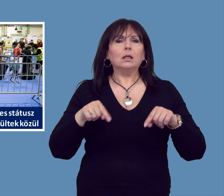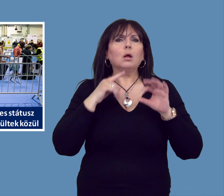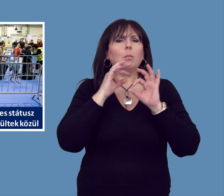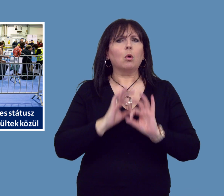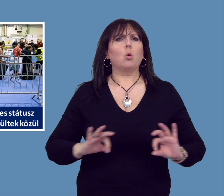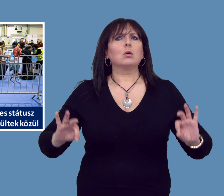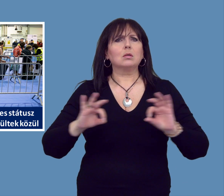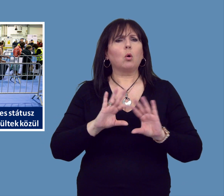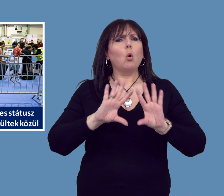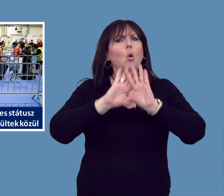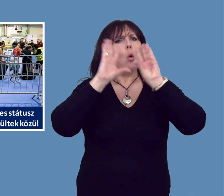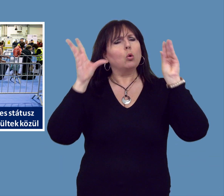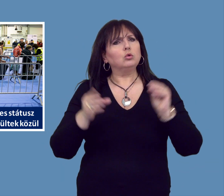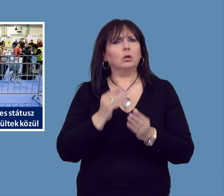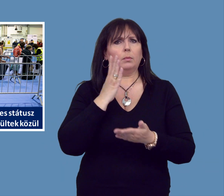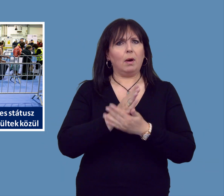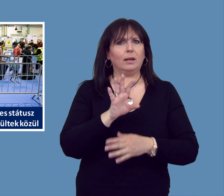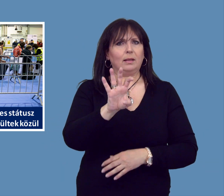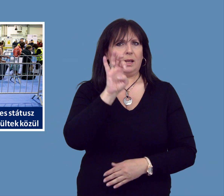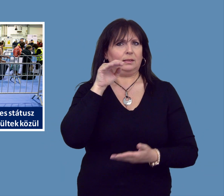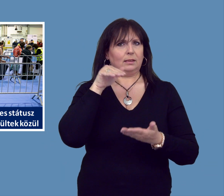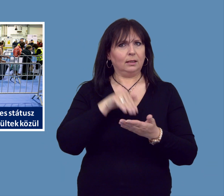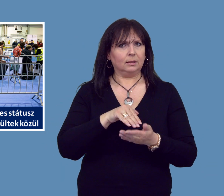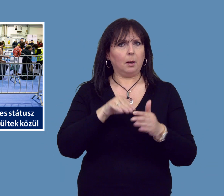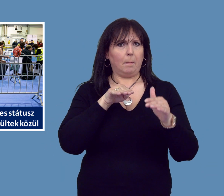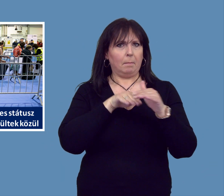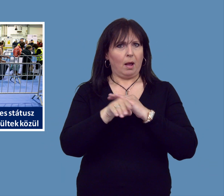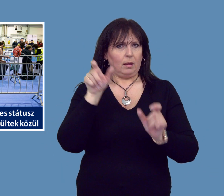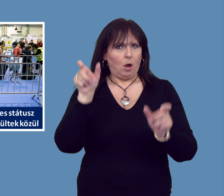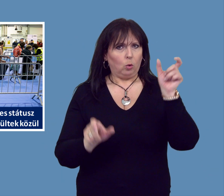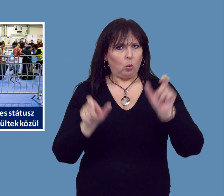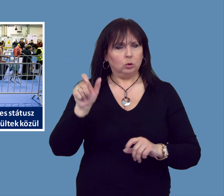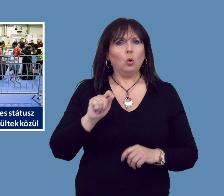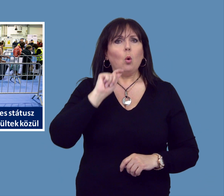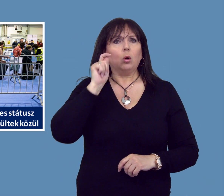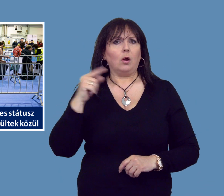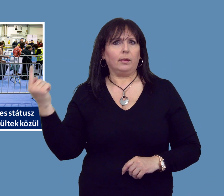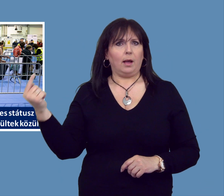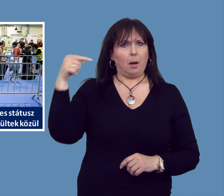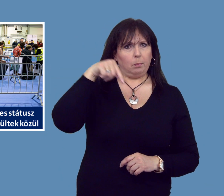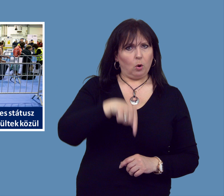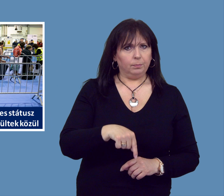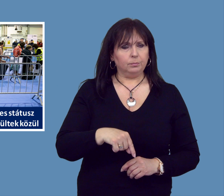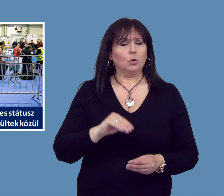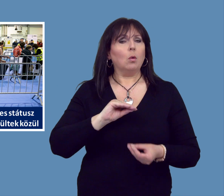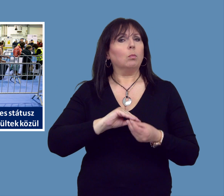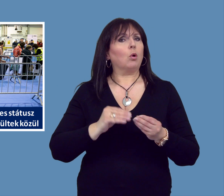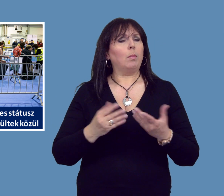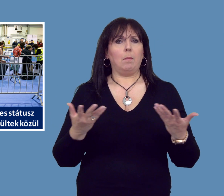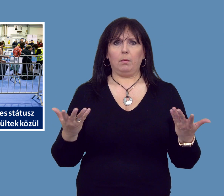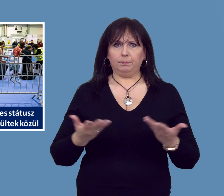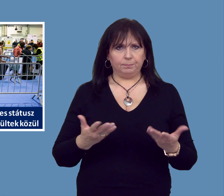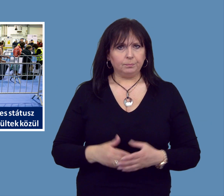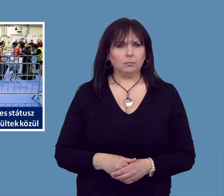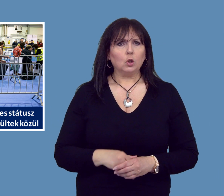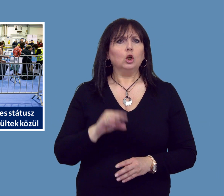hogy Magyarországra már legkevesebb 400 ezer menekült érkezett Ukrajnából. Az ok feltételezhetően az,